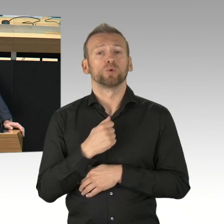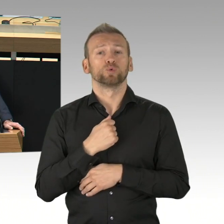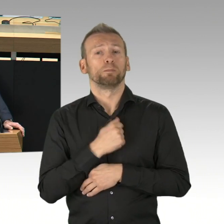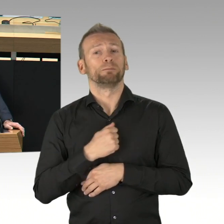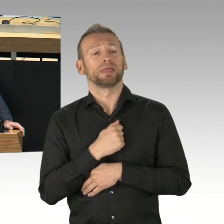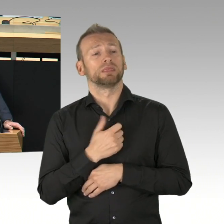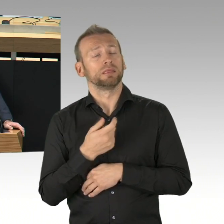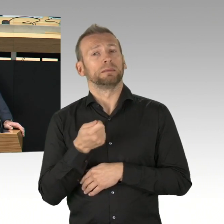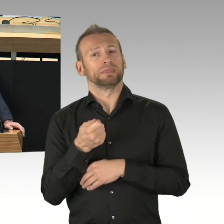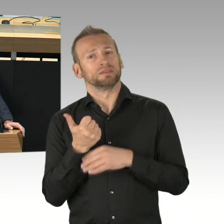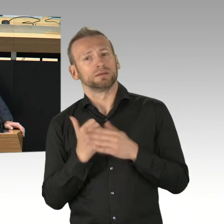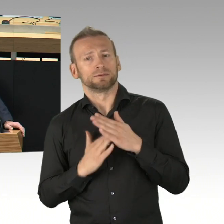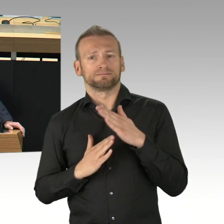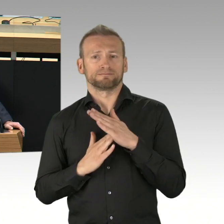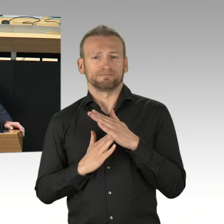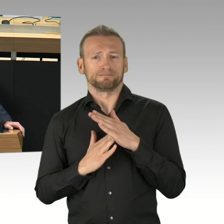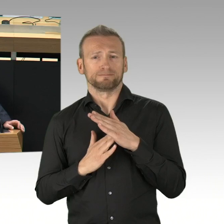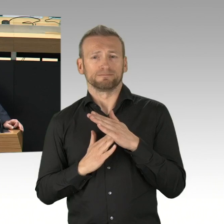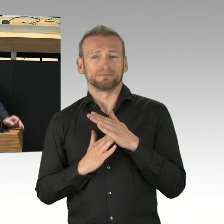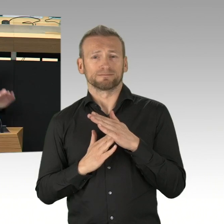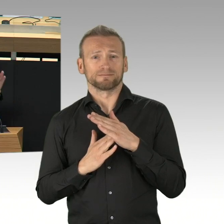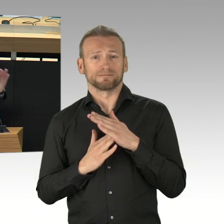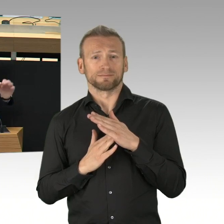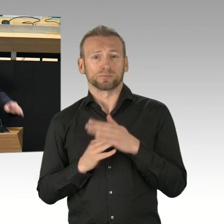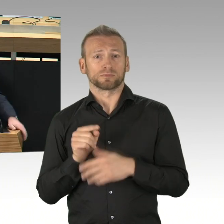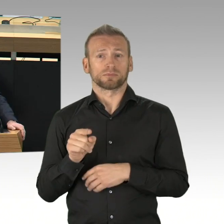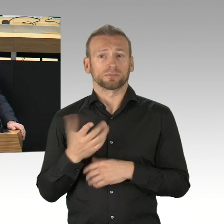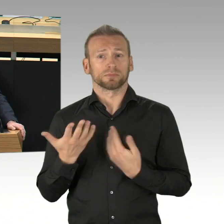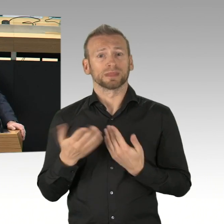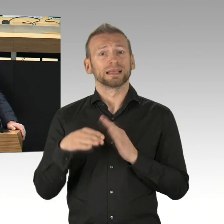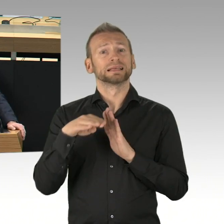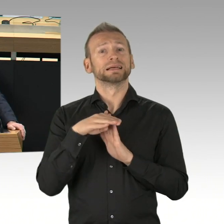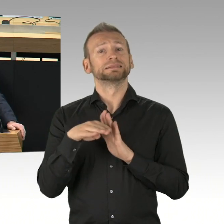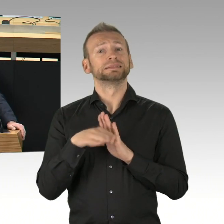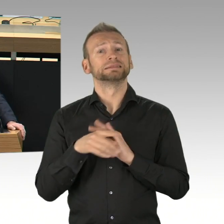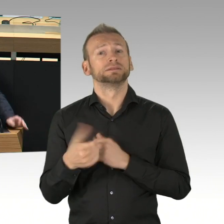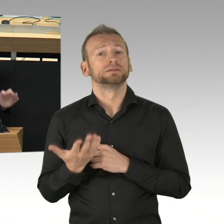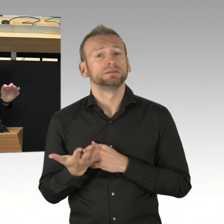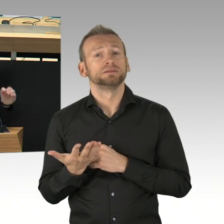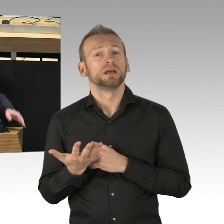in den Mietendeckel enttäuscht haben. Dann werden Sie zur Verantwortung genommen,